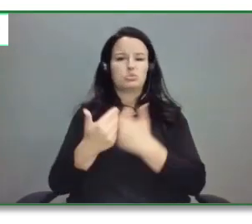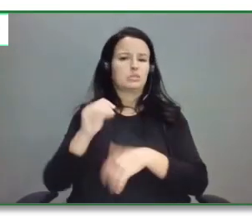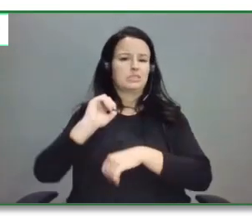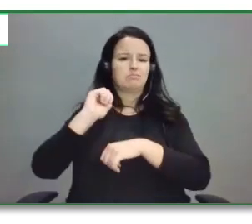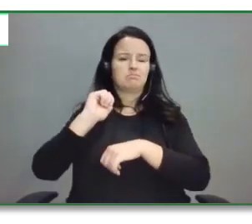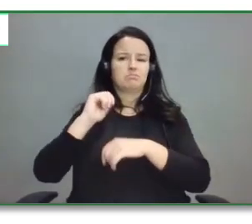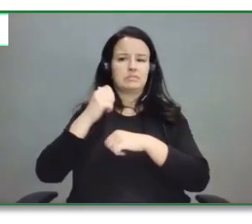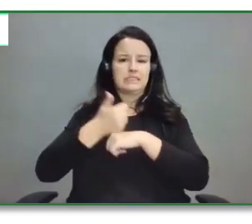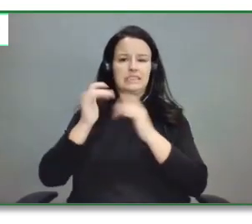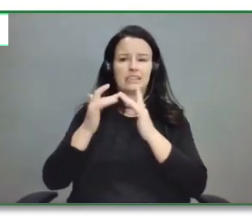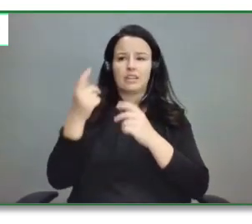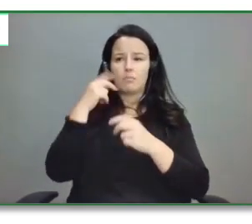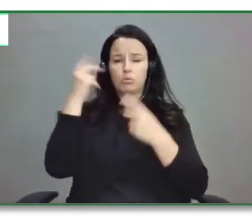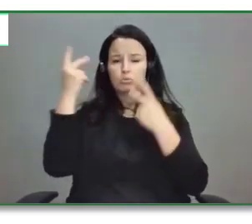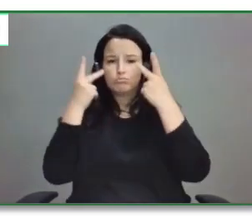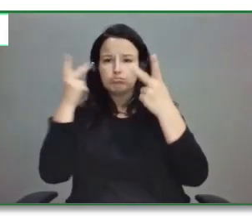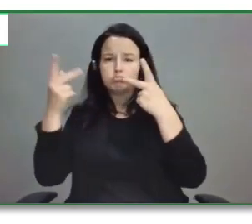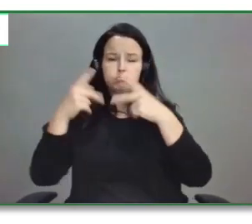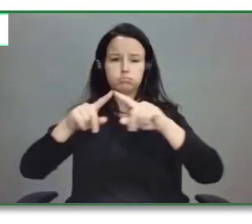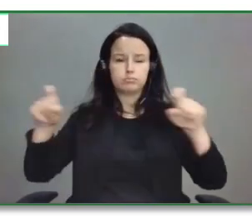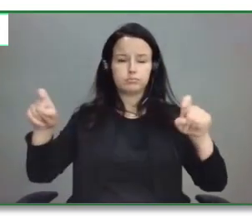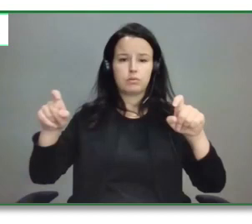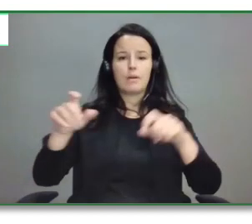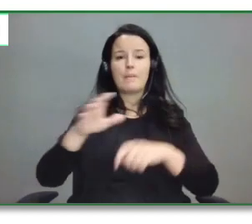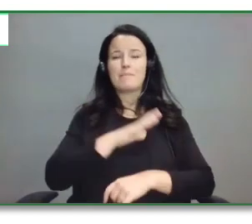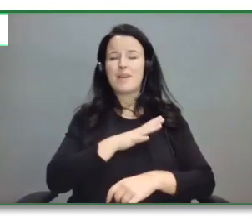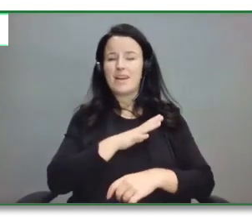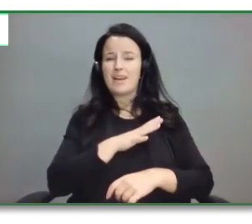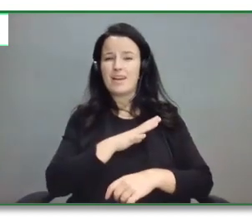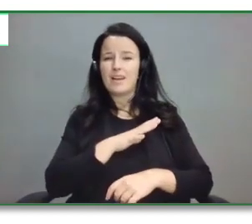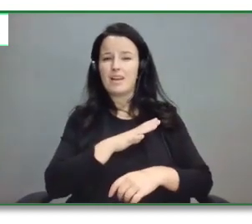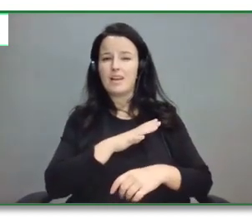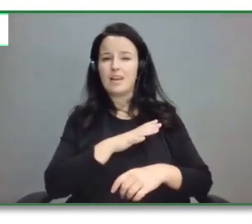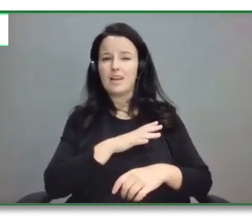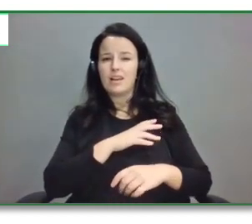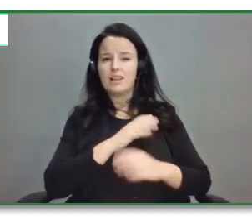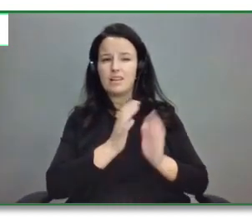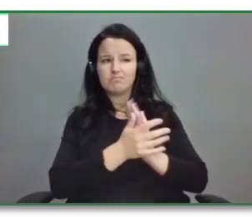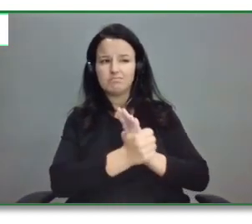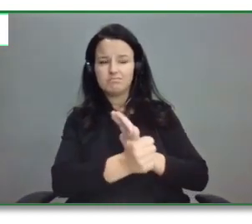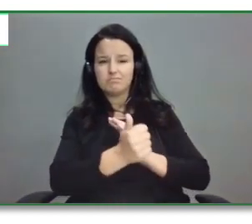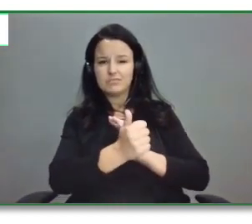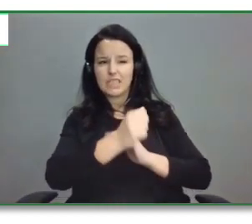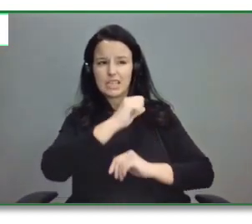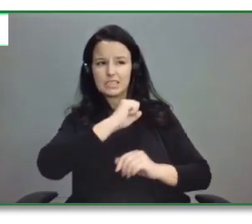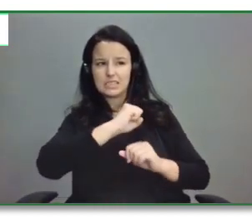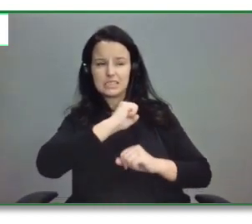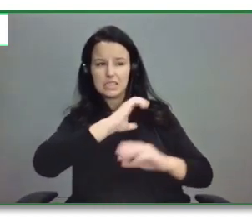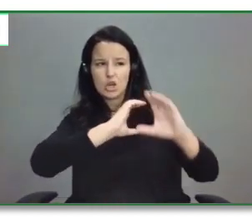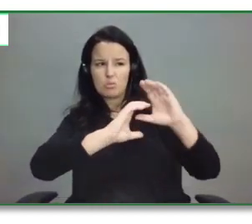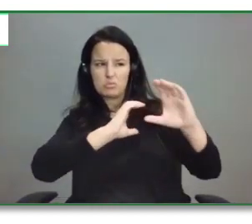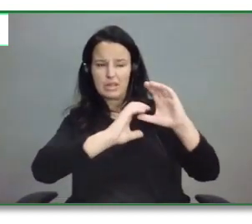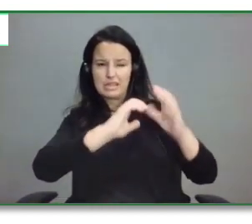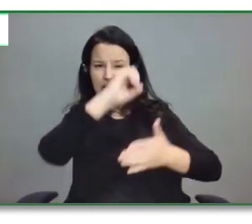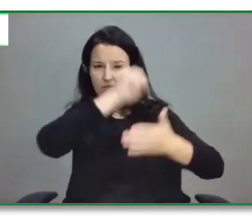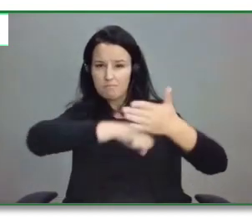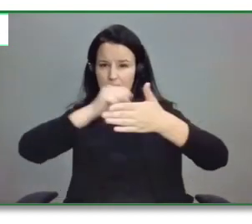tous ces secteur mais le manque d'efficacité communicative et très